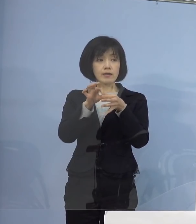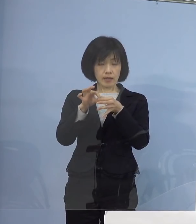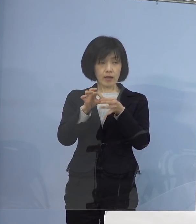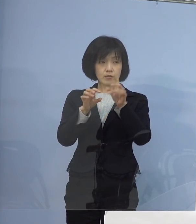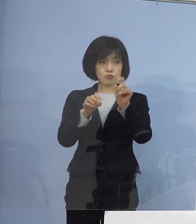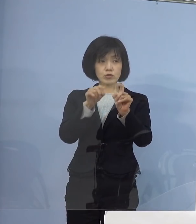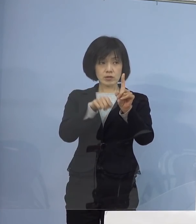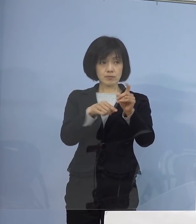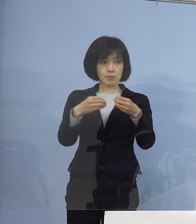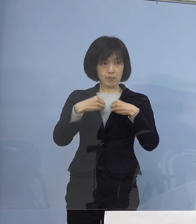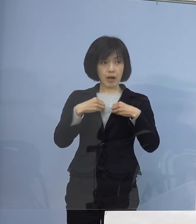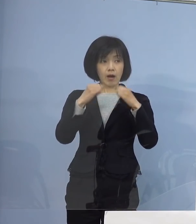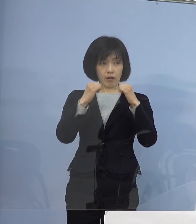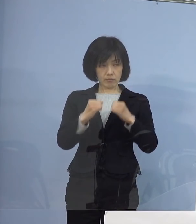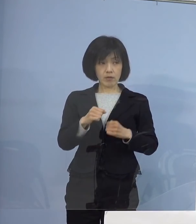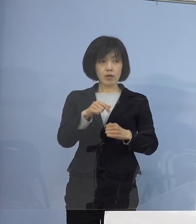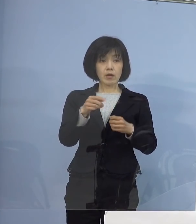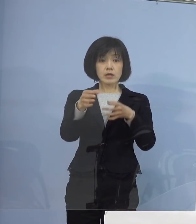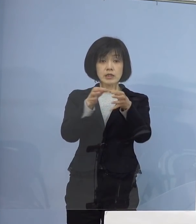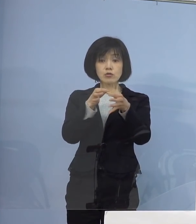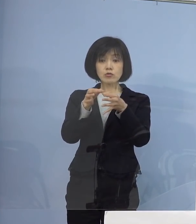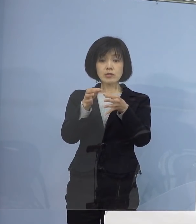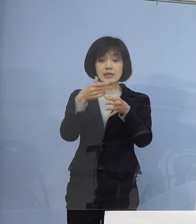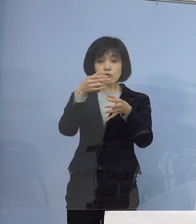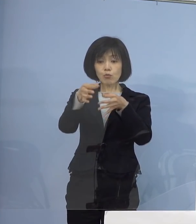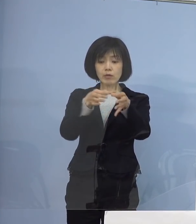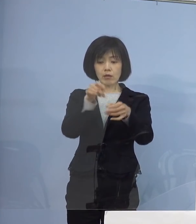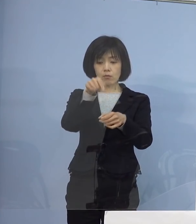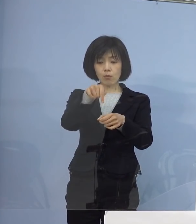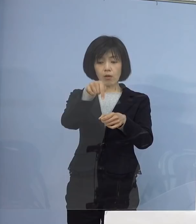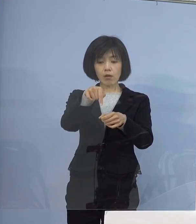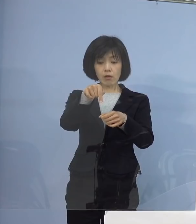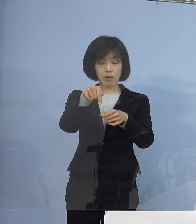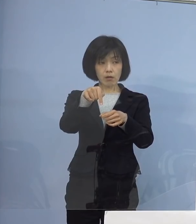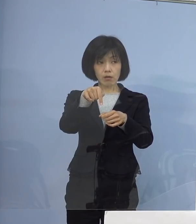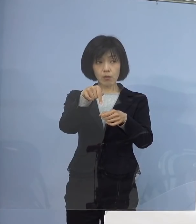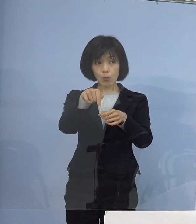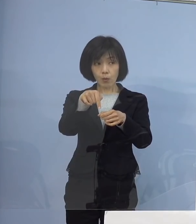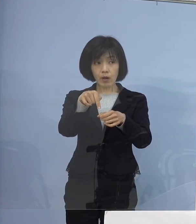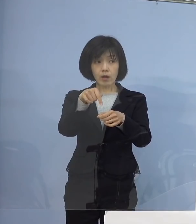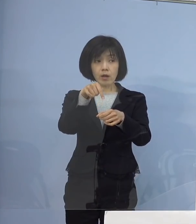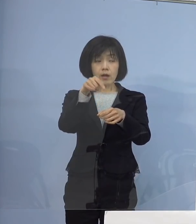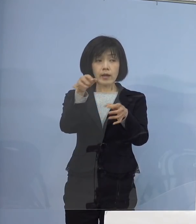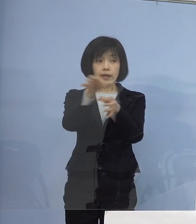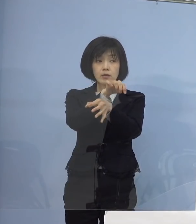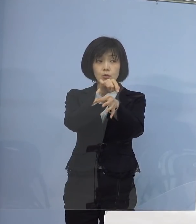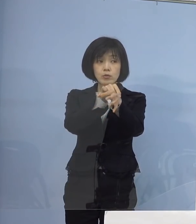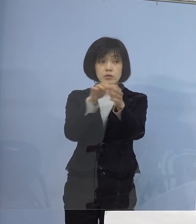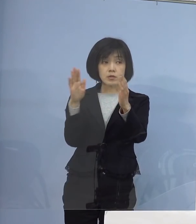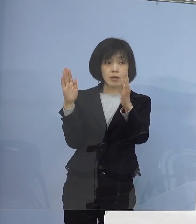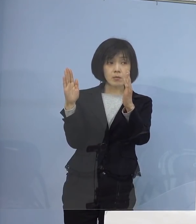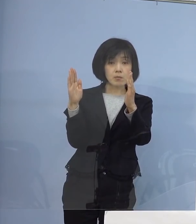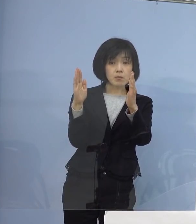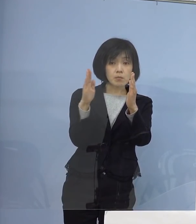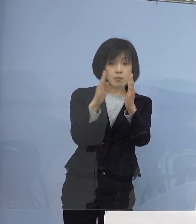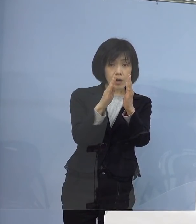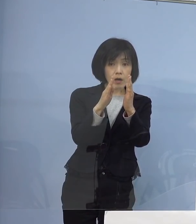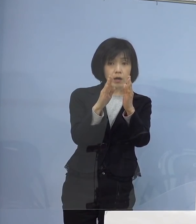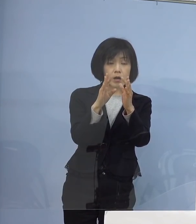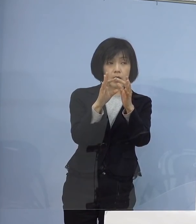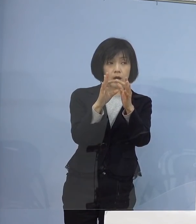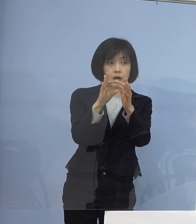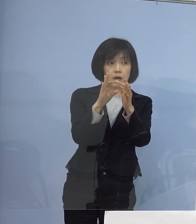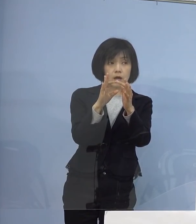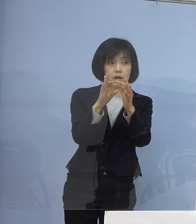この飲食店は 時短要請にかかっている飲食店という意味ではなくて